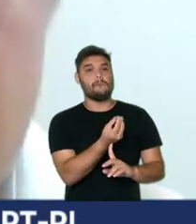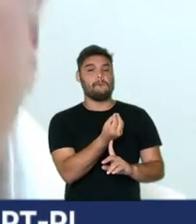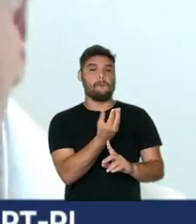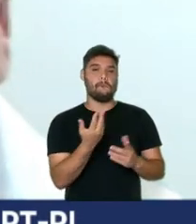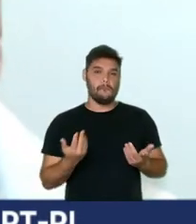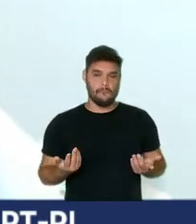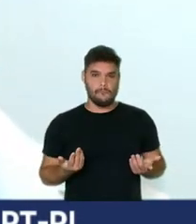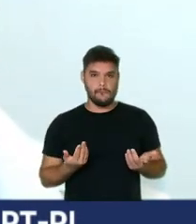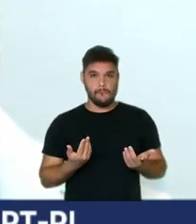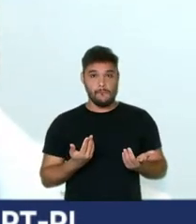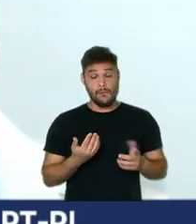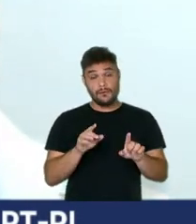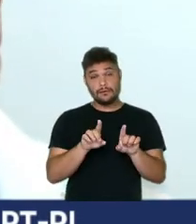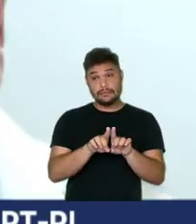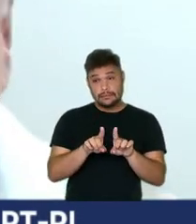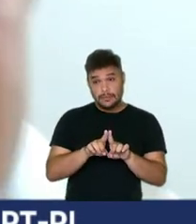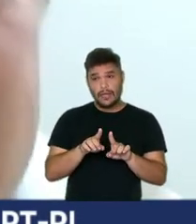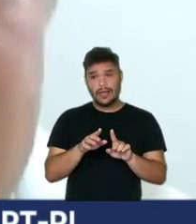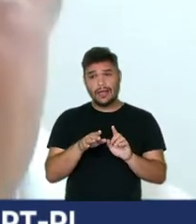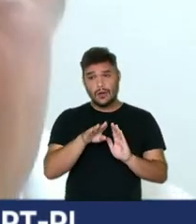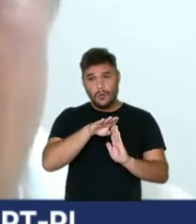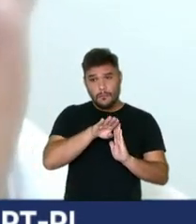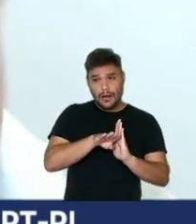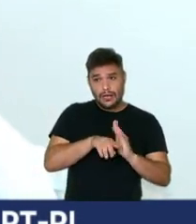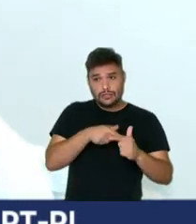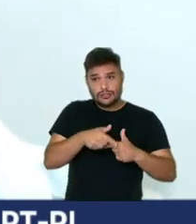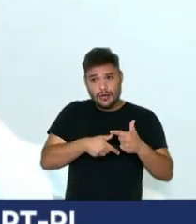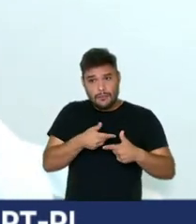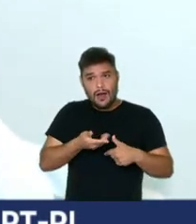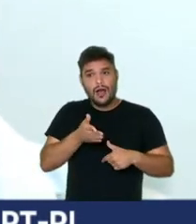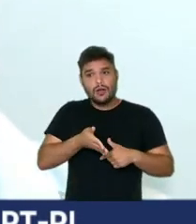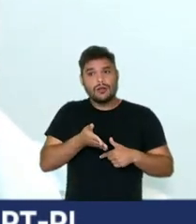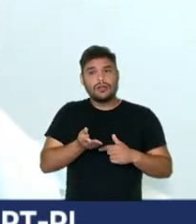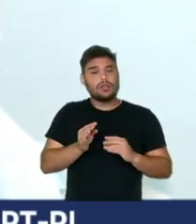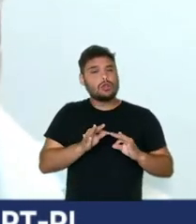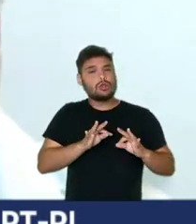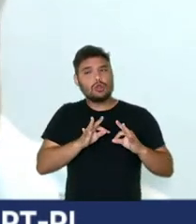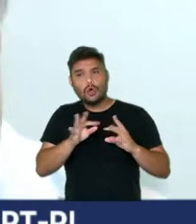CULTURA QUE POSSAM INCENTIVAR ATIVIDADES AUDIOVISUAIS E ARTÍSTICAS E CULTURAIS, DENTRO DO PLANO DE TRABALHO